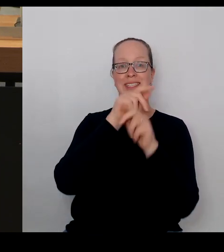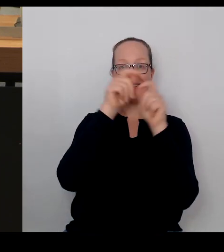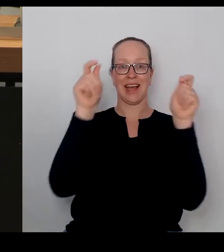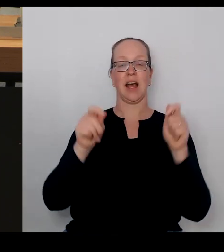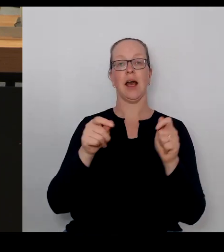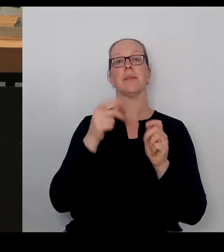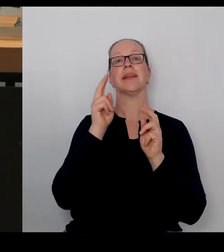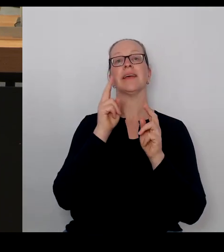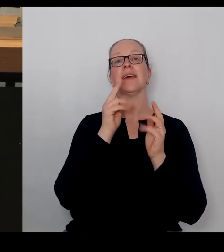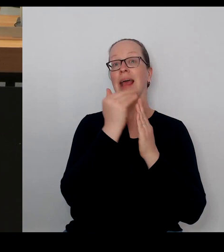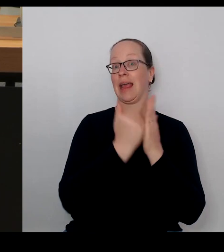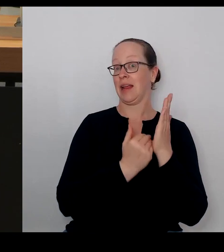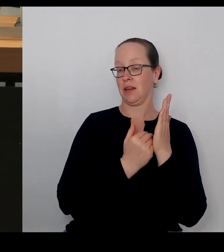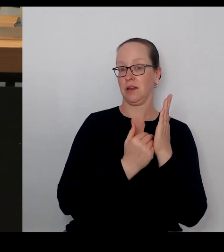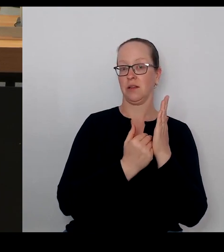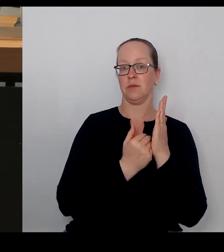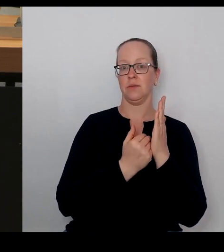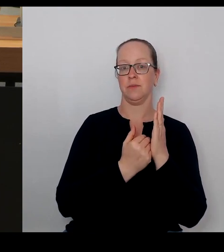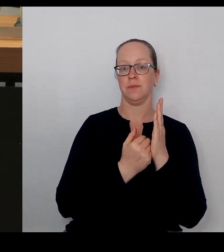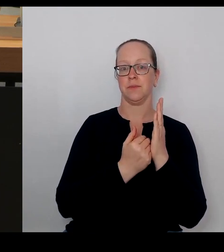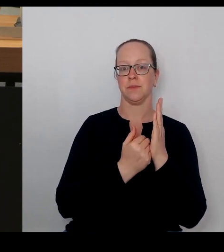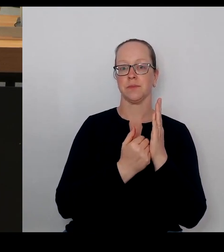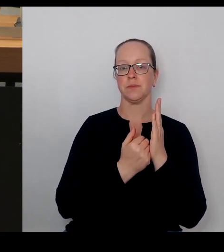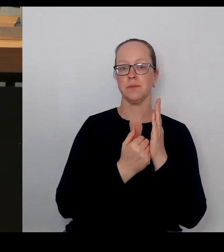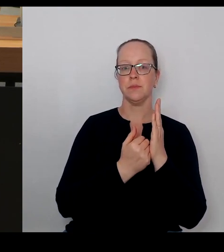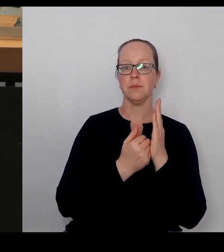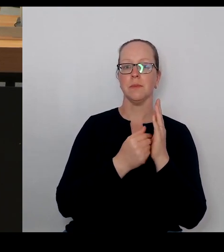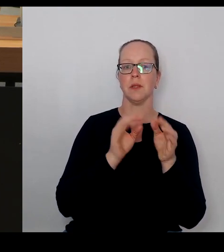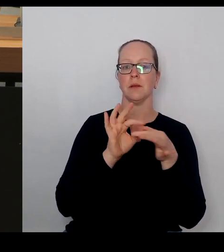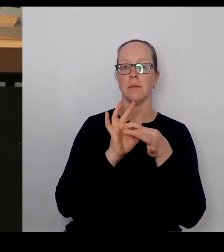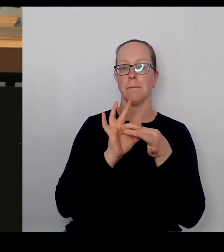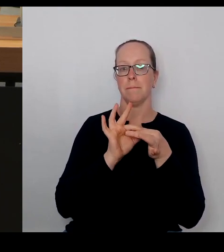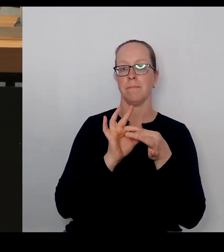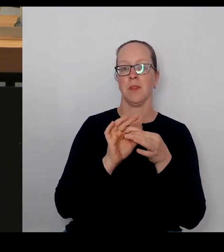Tegeler Fließ dass die zu hoch sind und dass man sich überlegen muss, ob man vielleicht die Ansprüche runter schraubt.